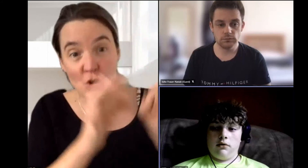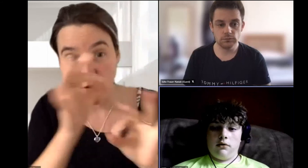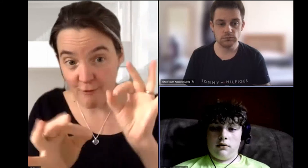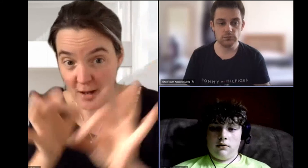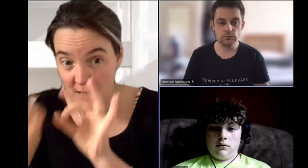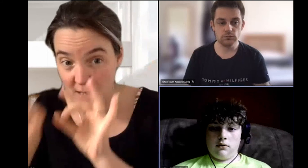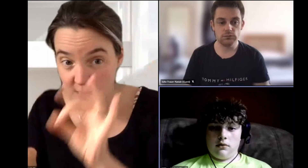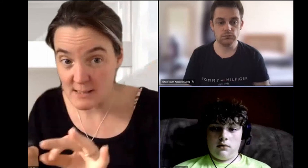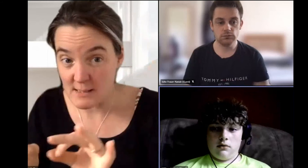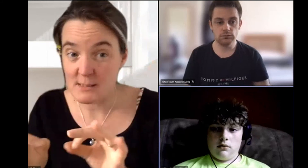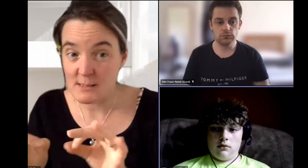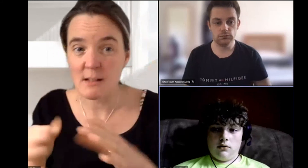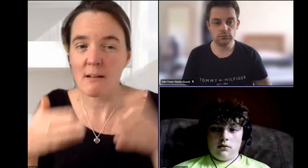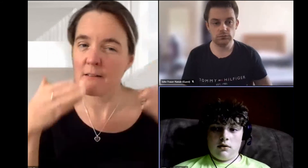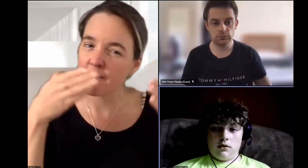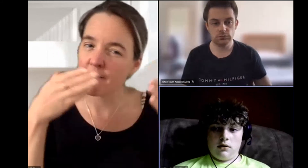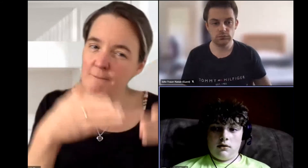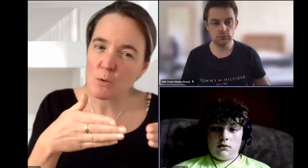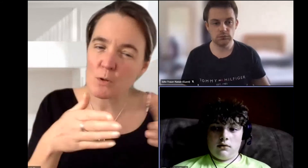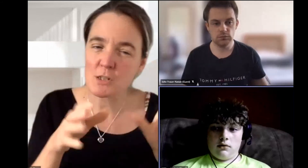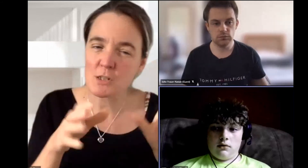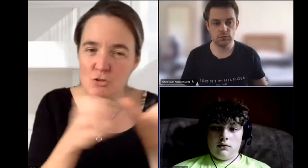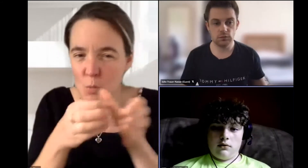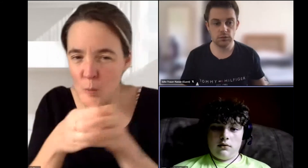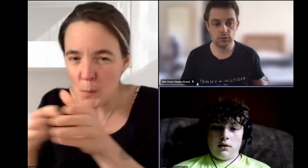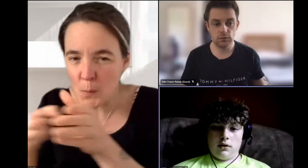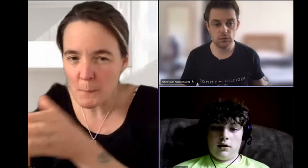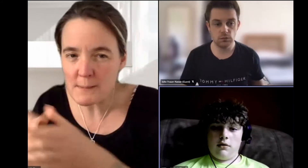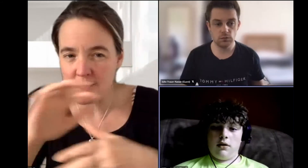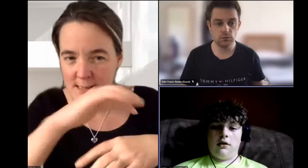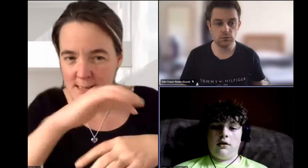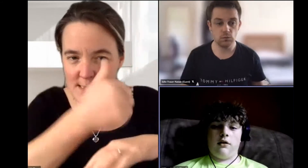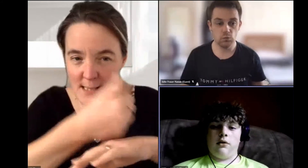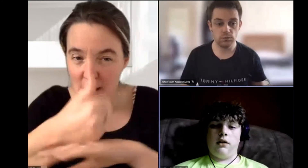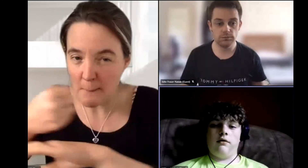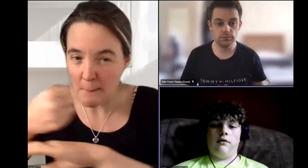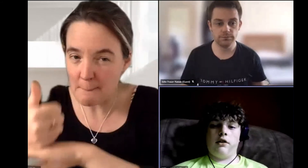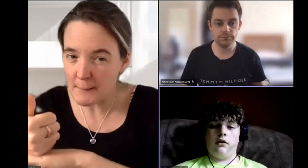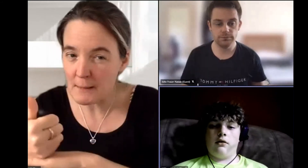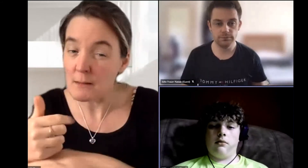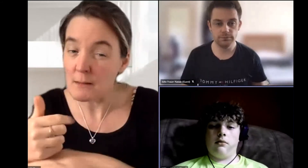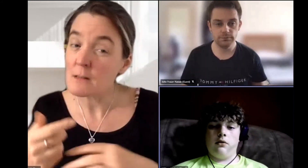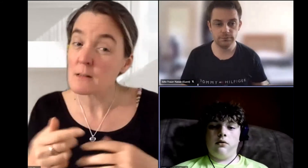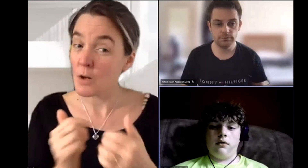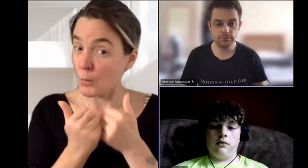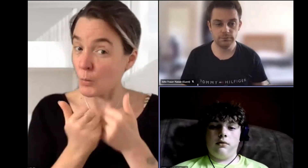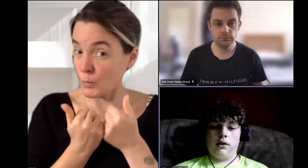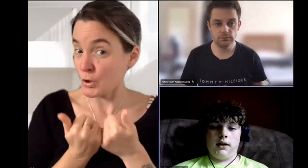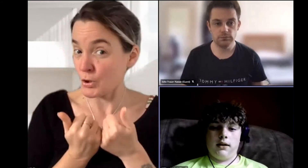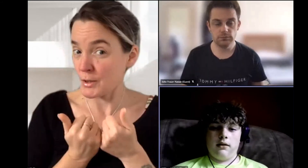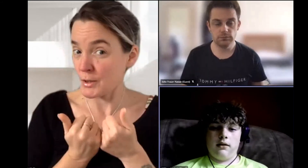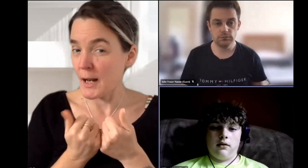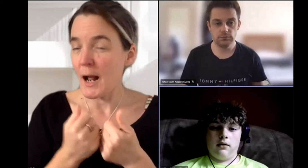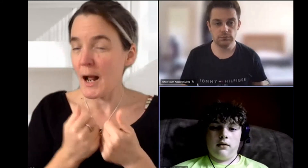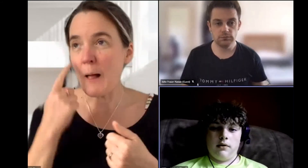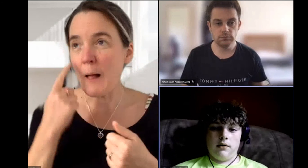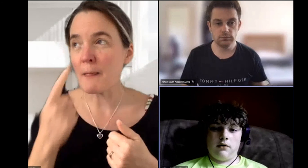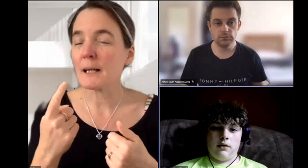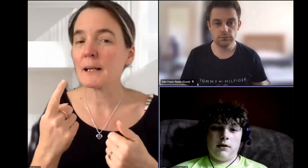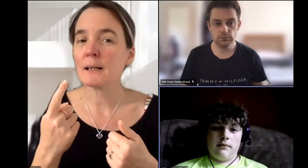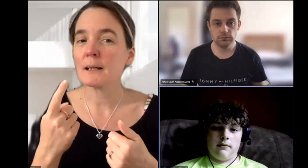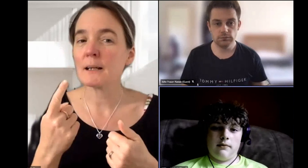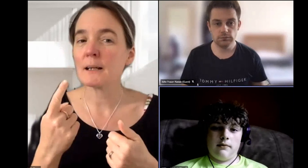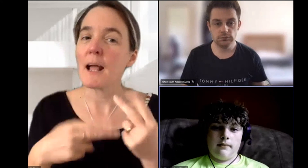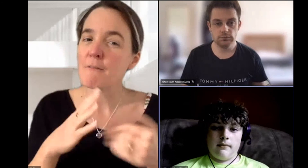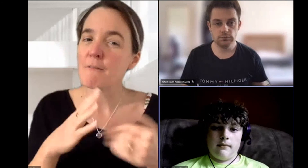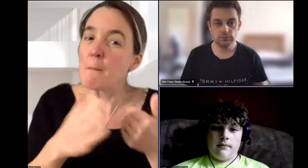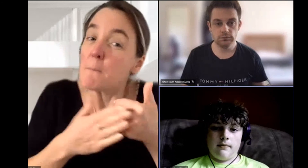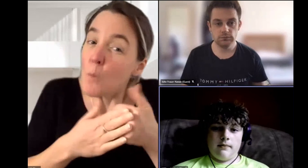Roedd hynny’n werth chweil. Dwi’n meddwl y gallem ni fod wedi gwneud llawer mwy